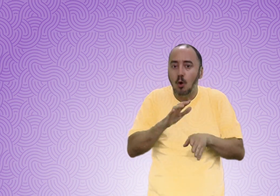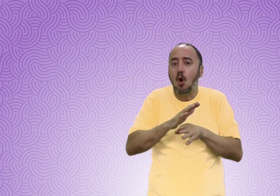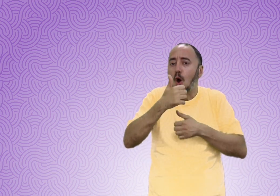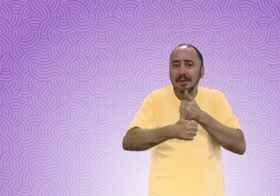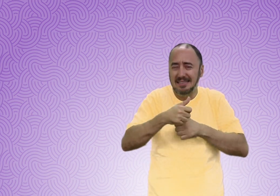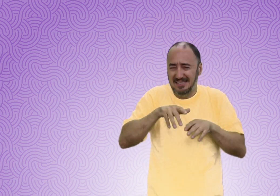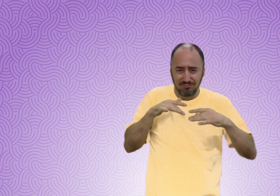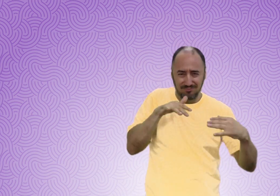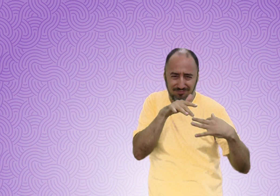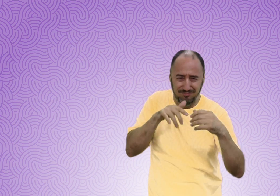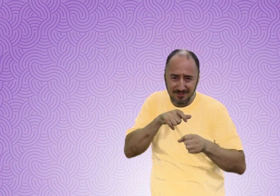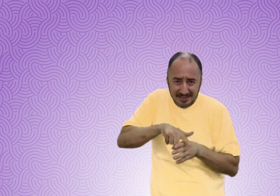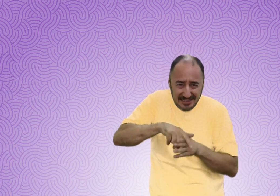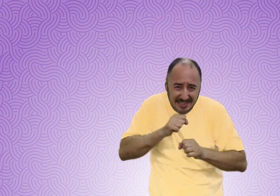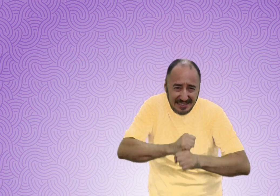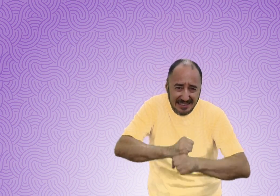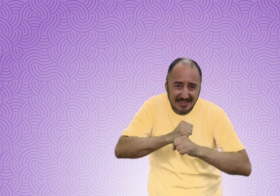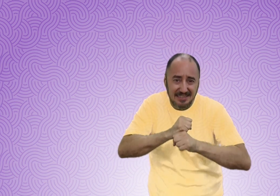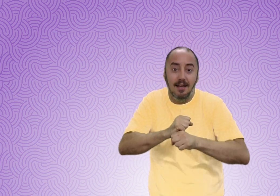Así comienza el partido.